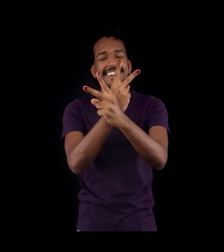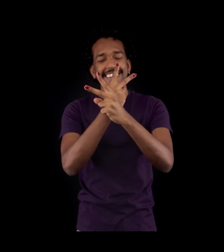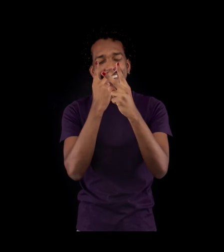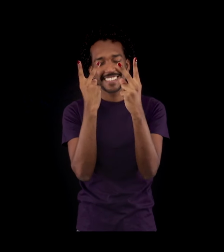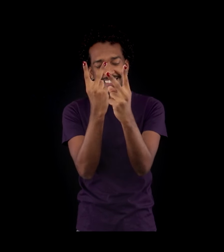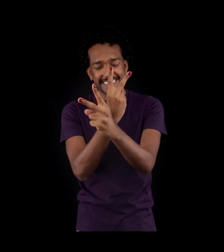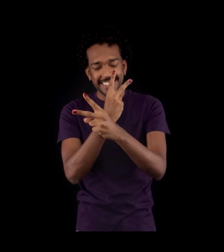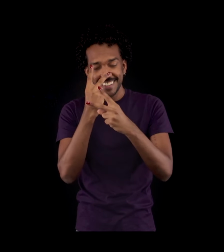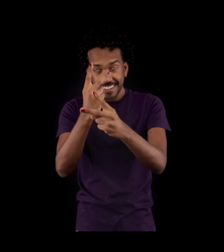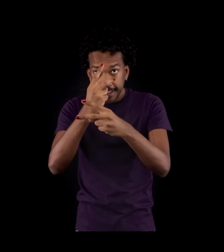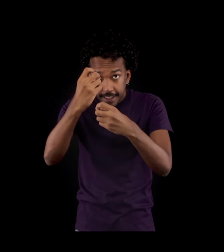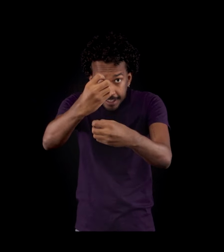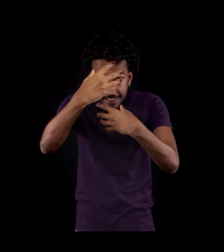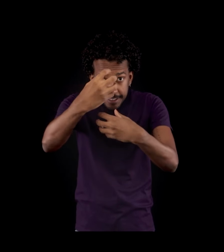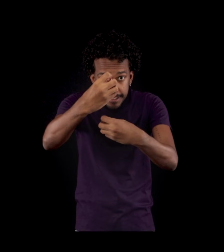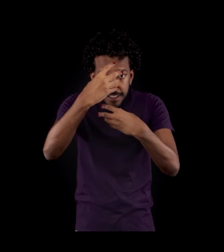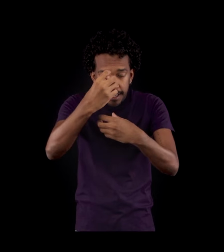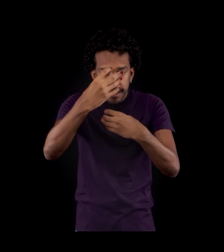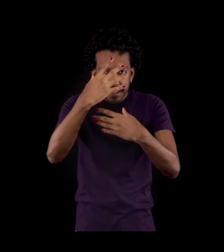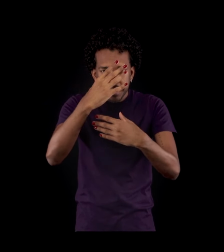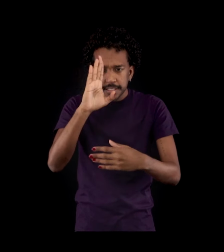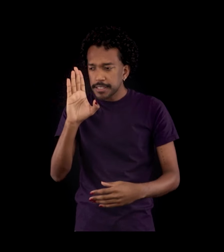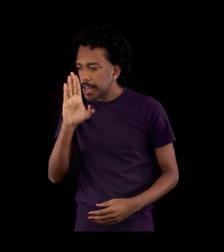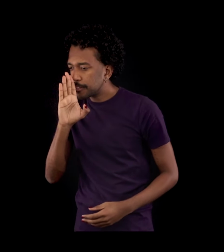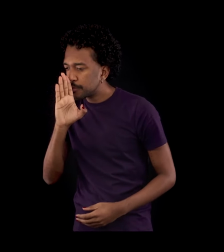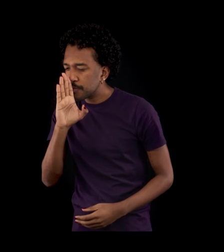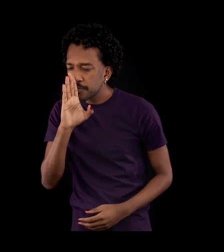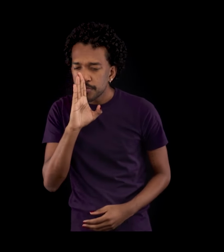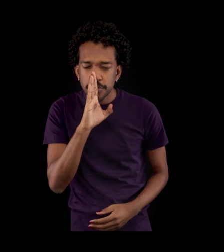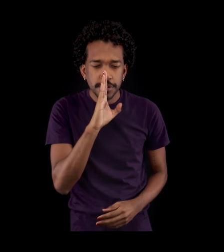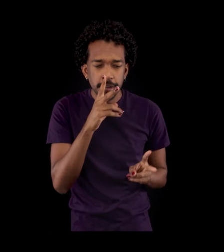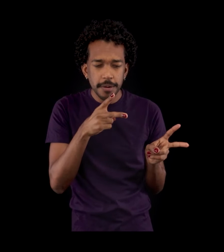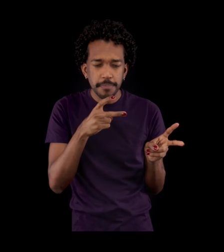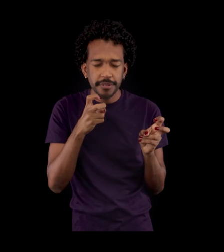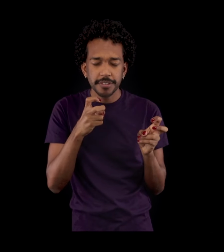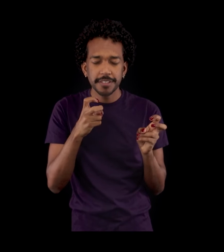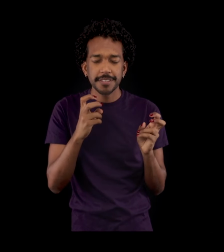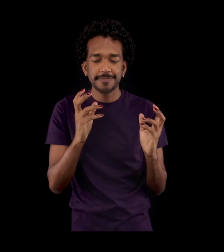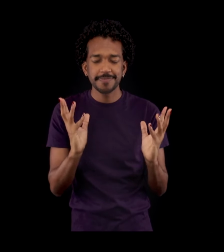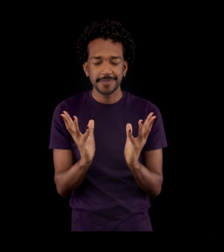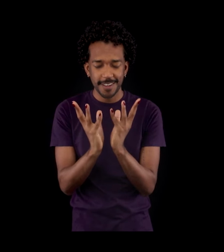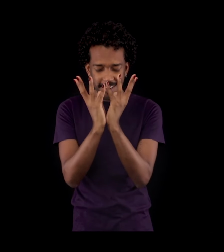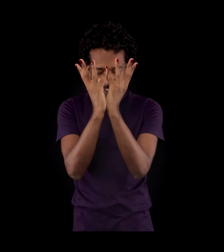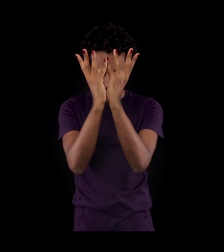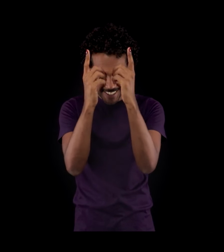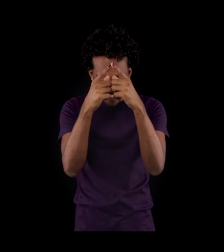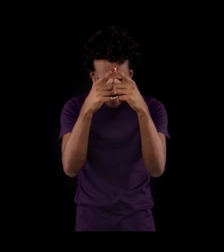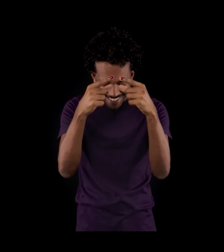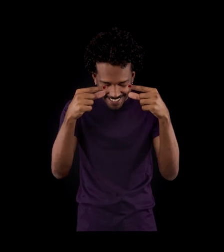Que me ensine a ler o silêncio das folhas de Ossaim